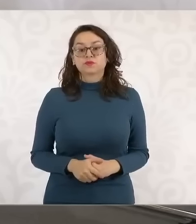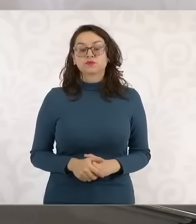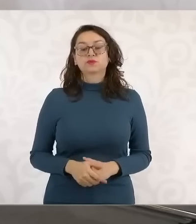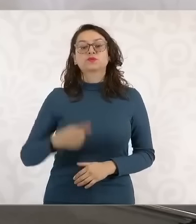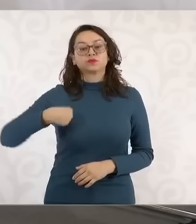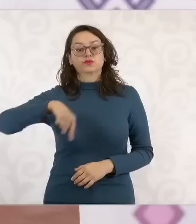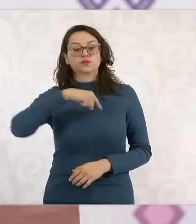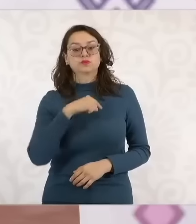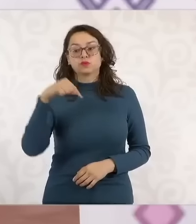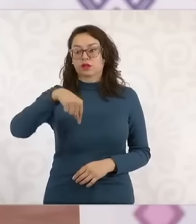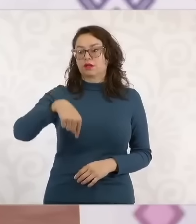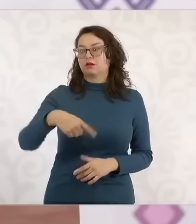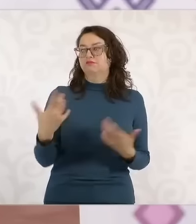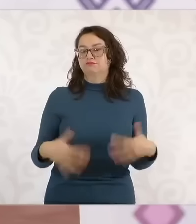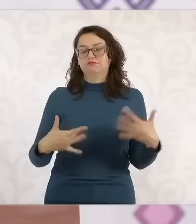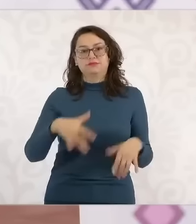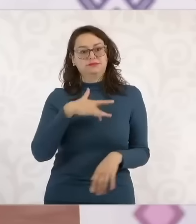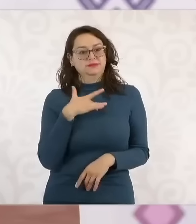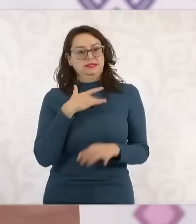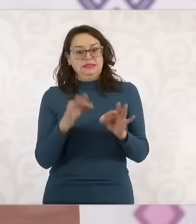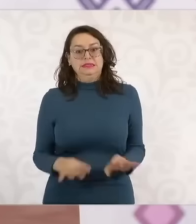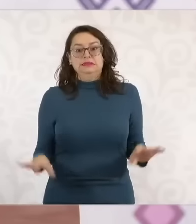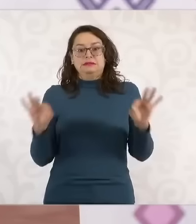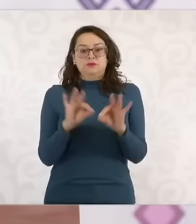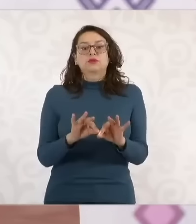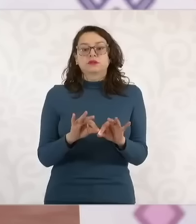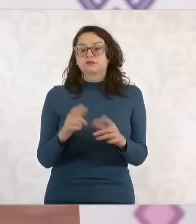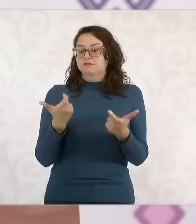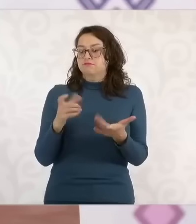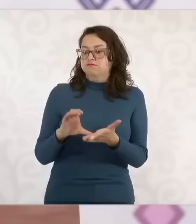importante evento para hacer este anuncio de esta importante inversión en la en la compañía.